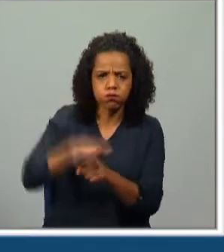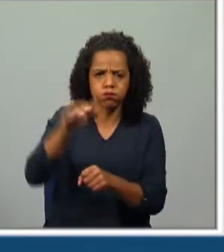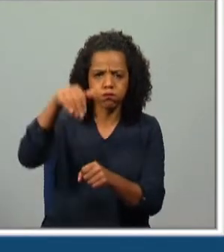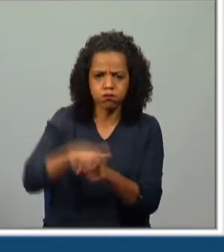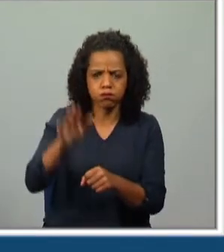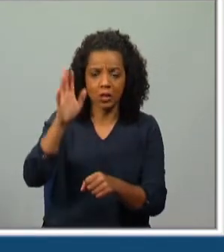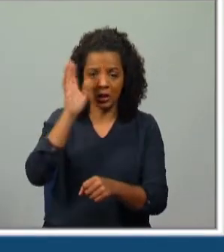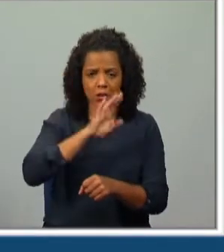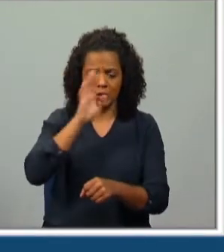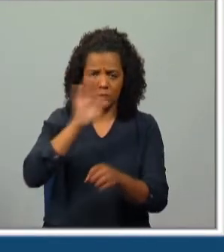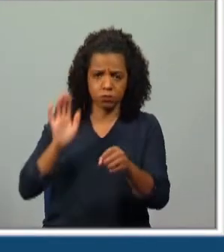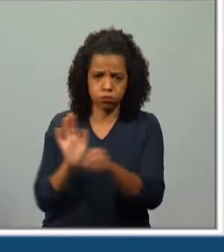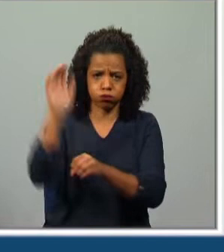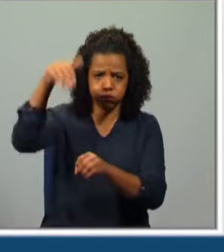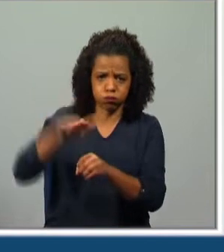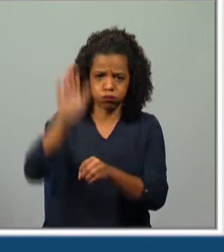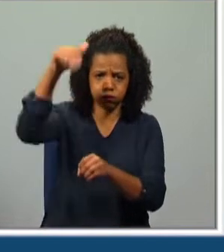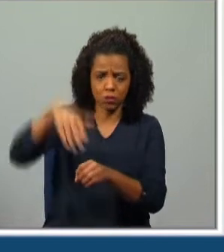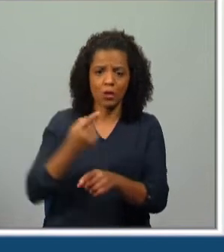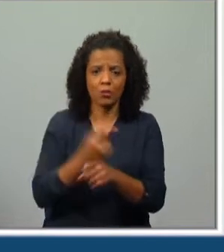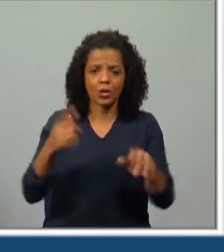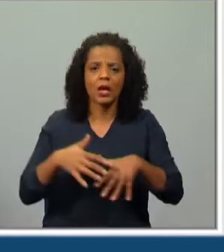vagas são muito altas pois a rede de polipropileno consegue seguir os 職位空缺非常高，因為網絡聚丙烯可以跟隨